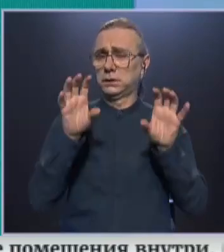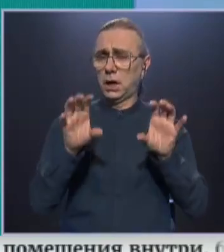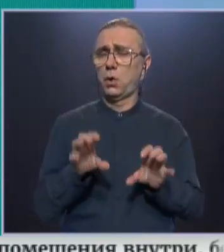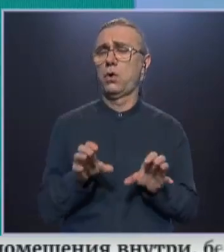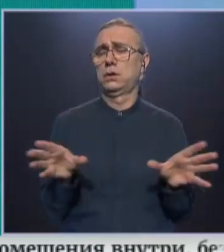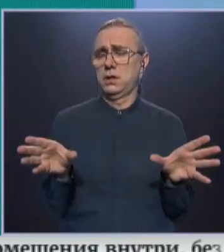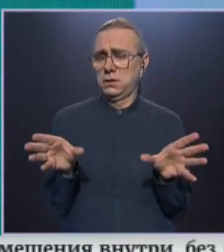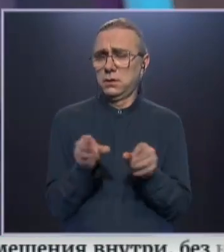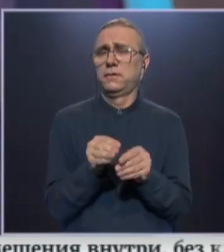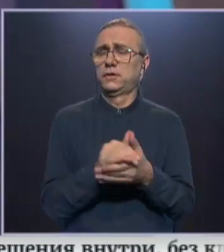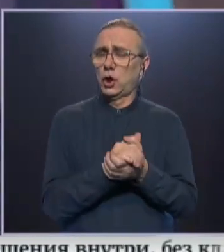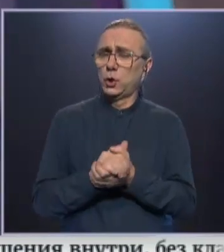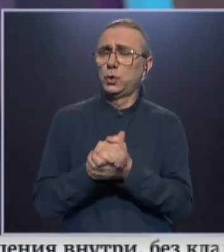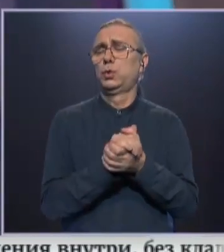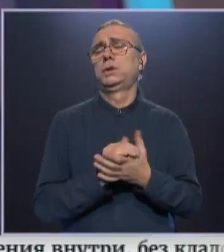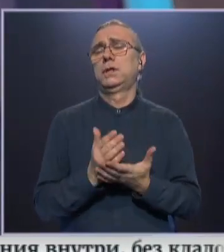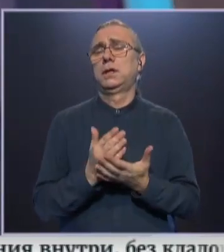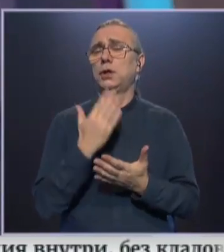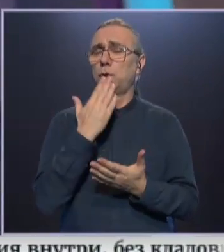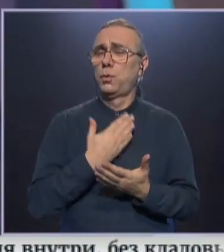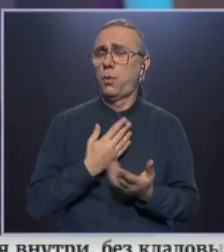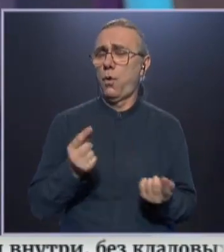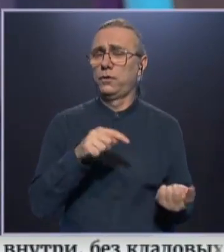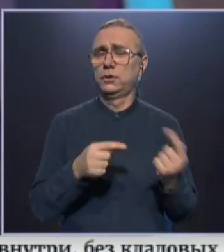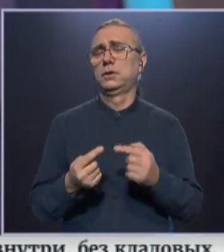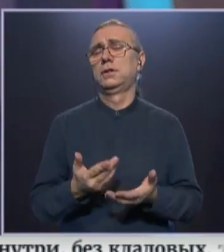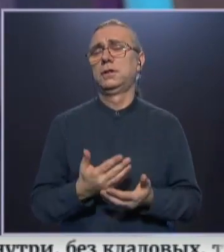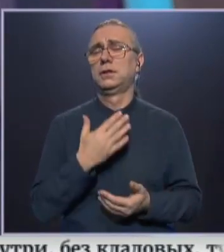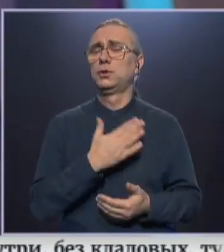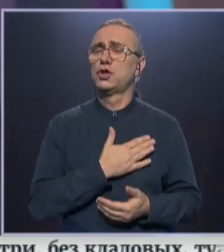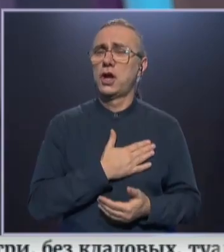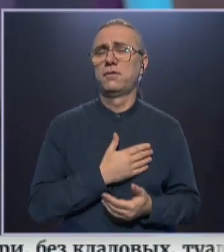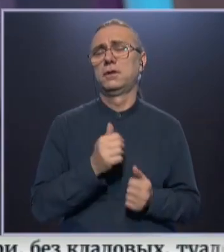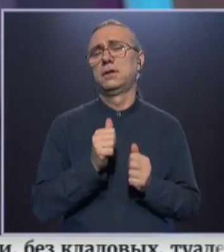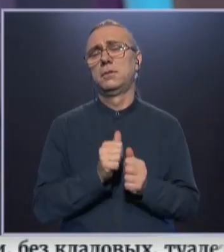союзе С любовью душевной с благословением духовным